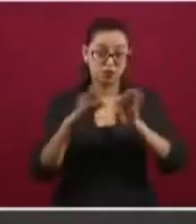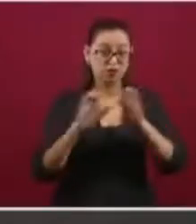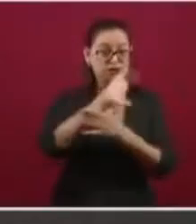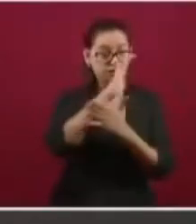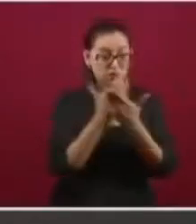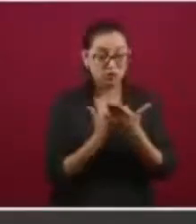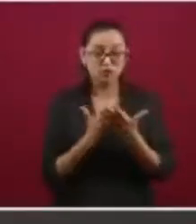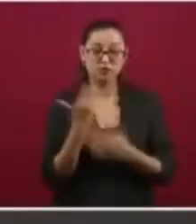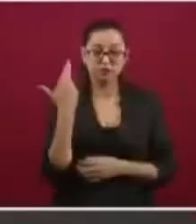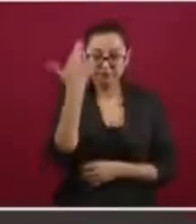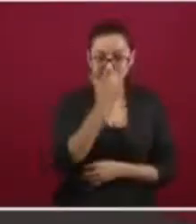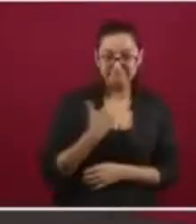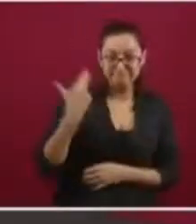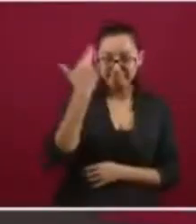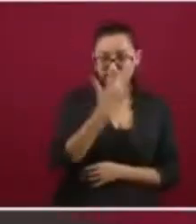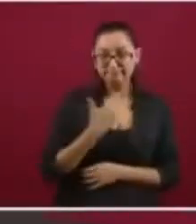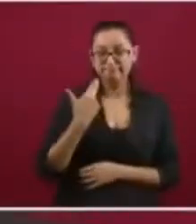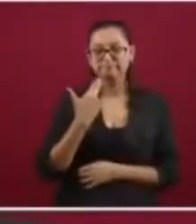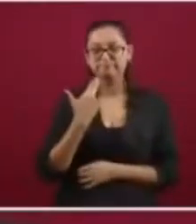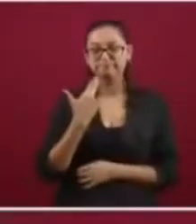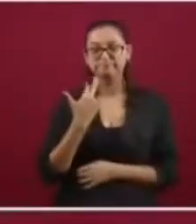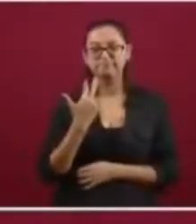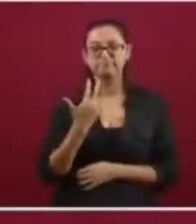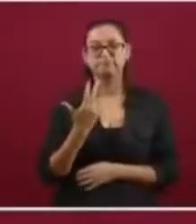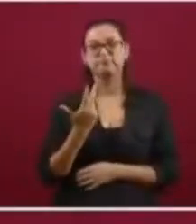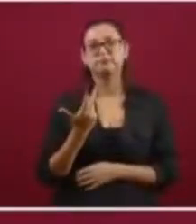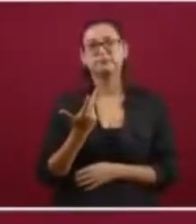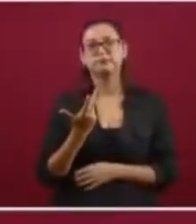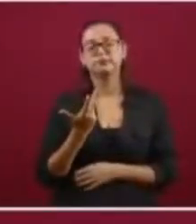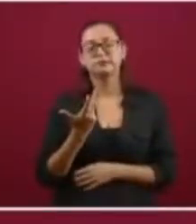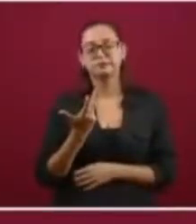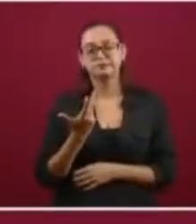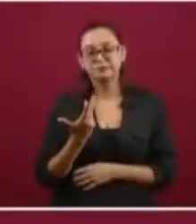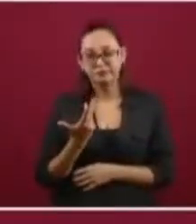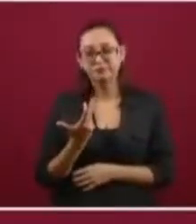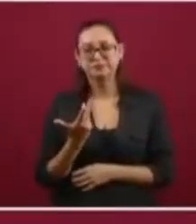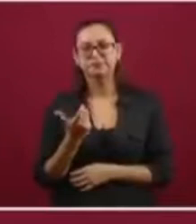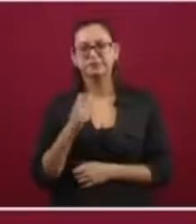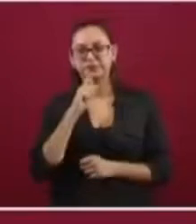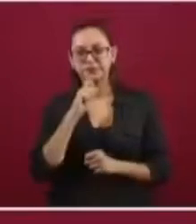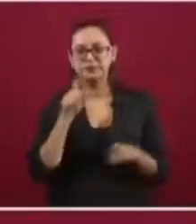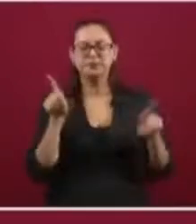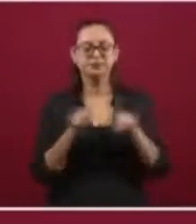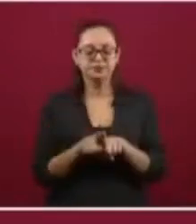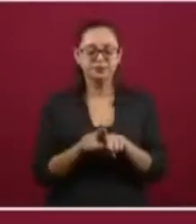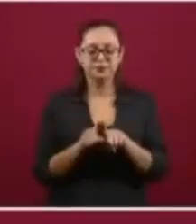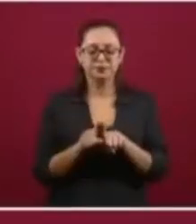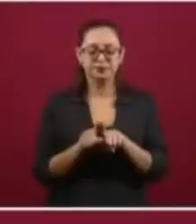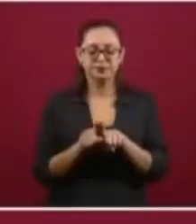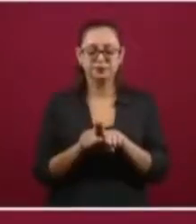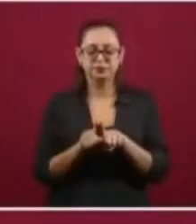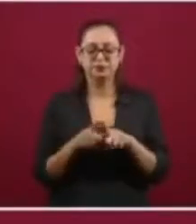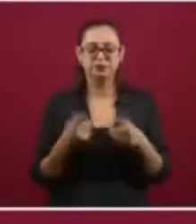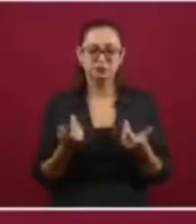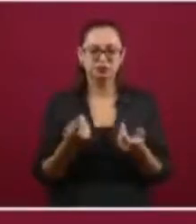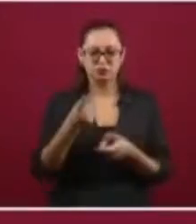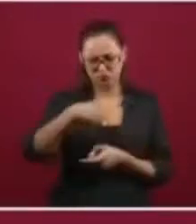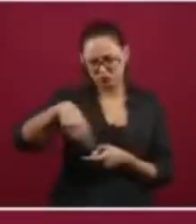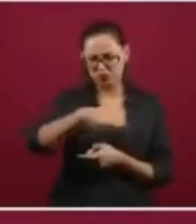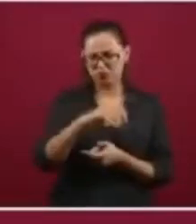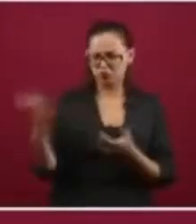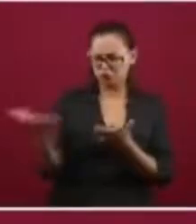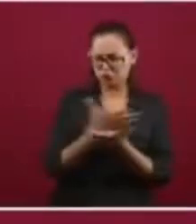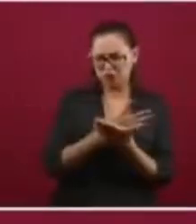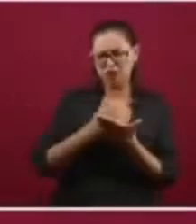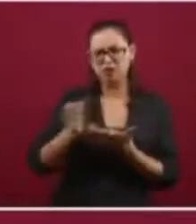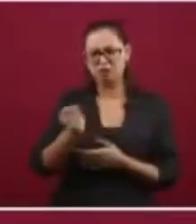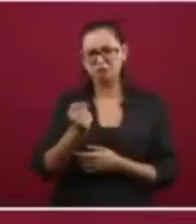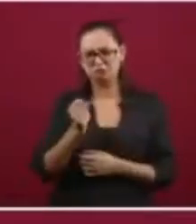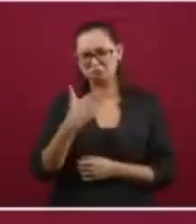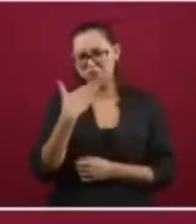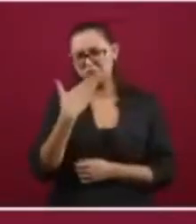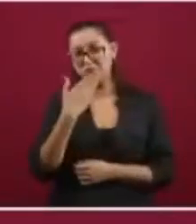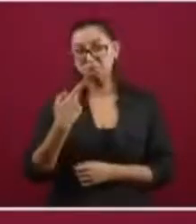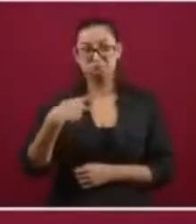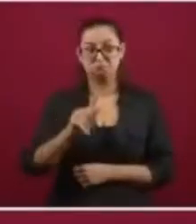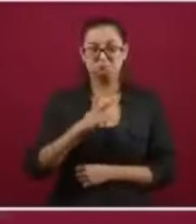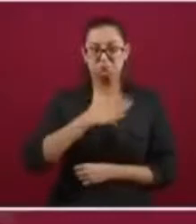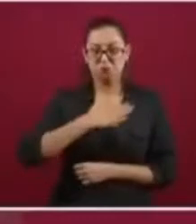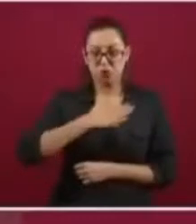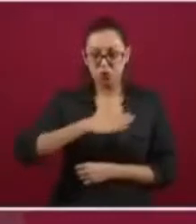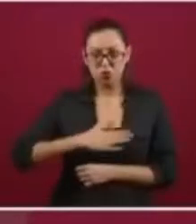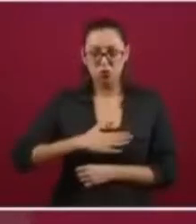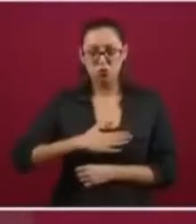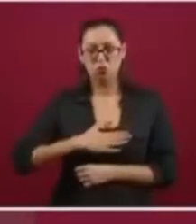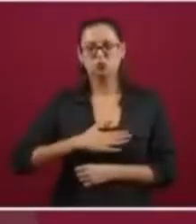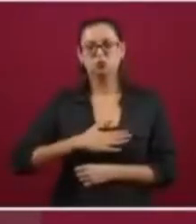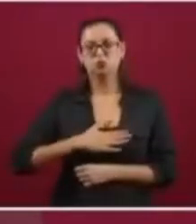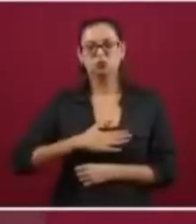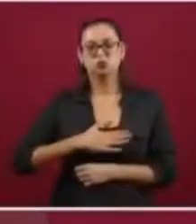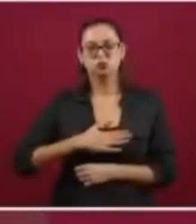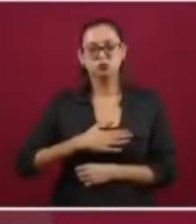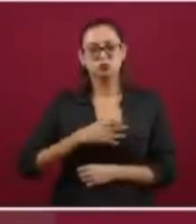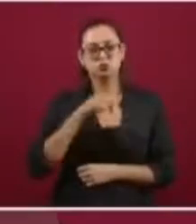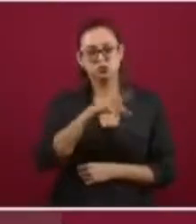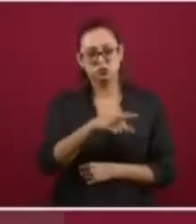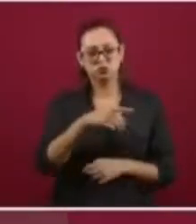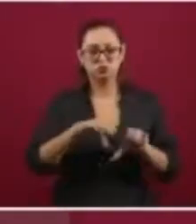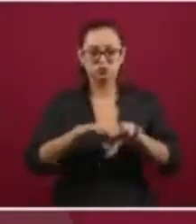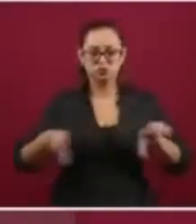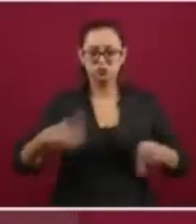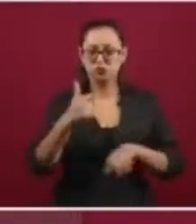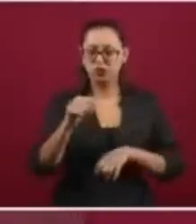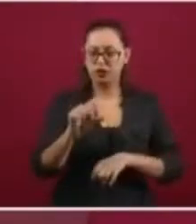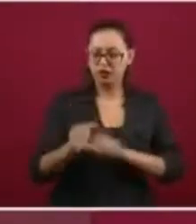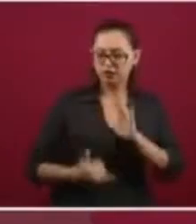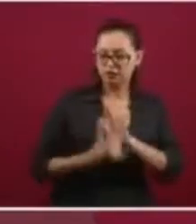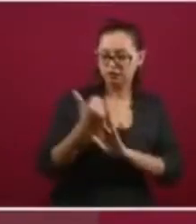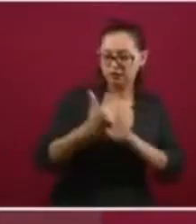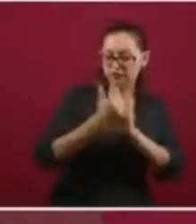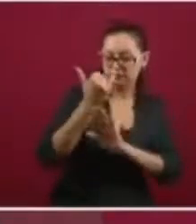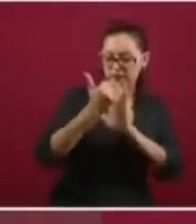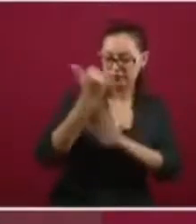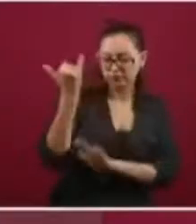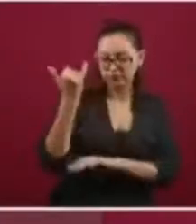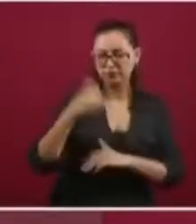que sean utilidades justas las que obtengan quienes construyeron estos gasoductos, que